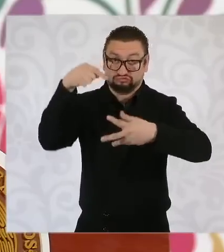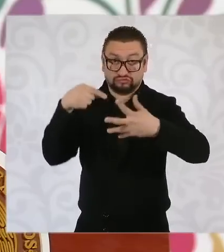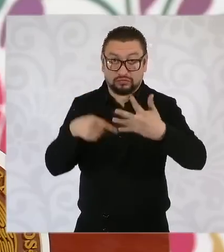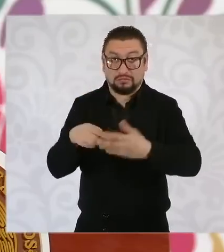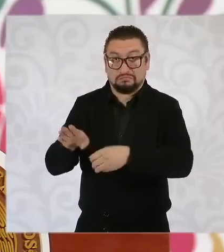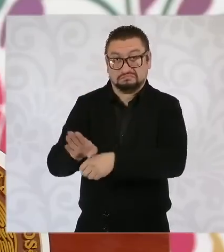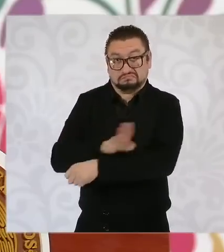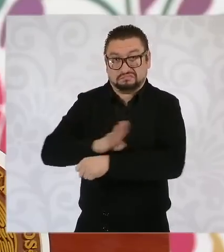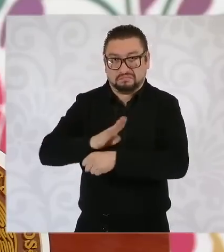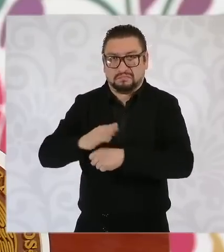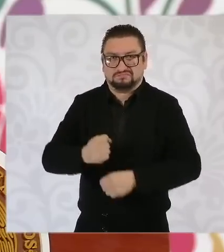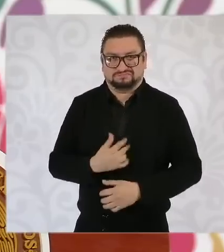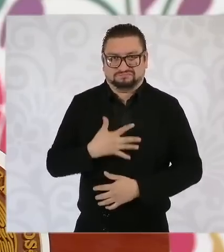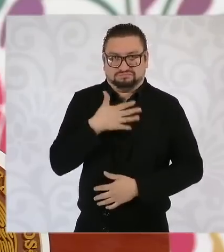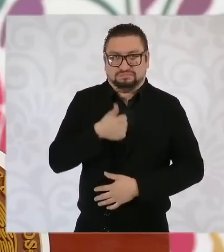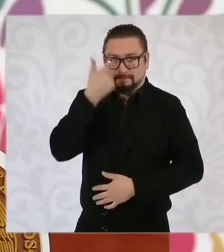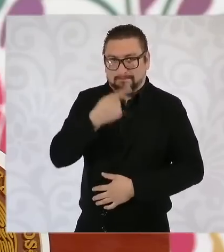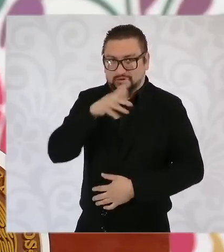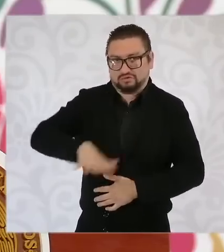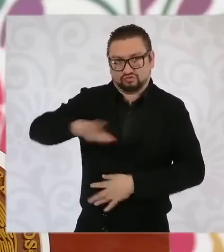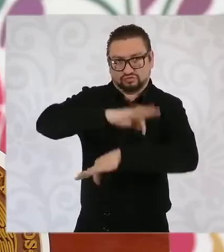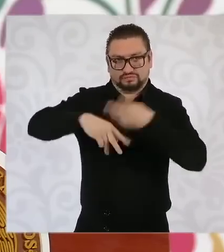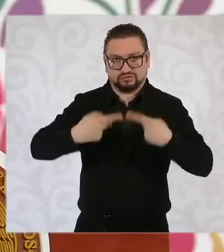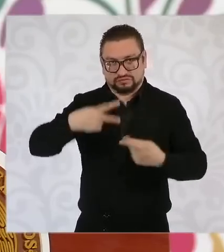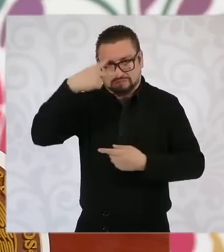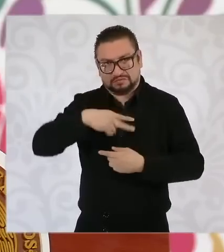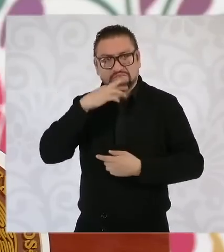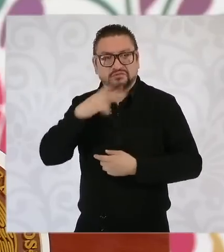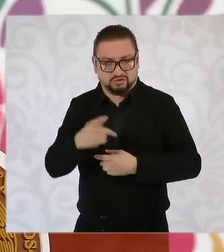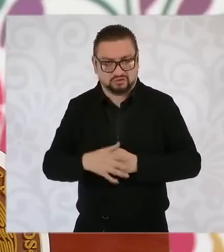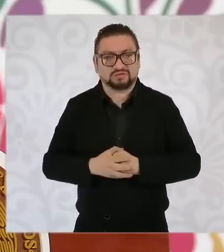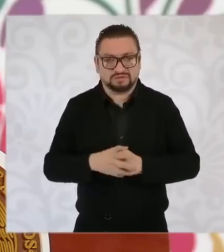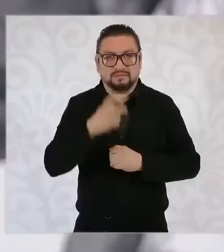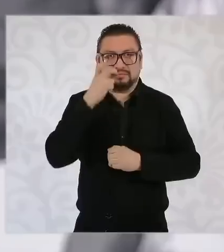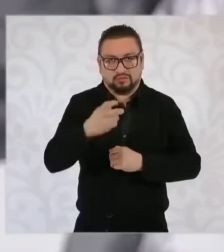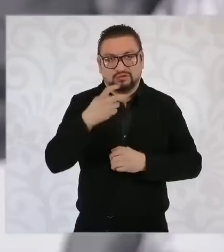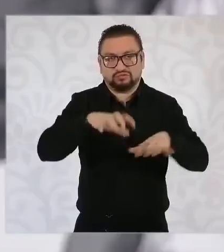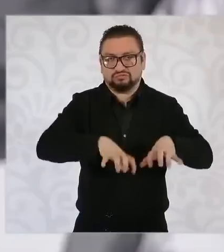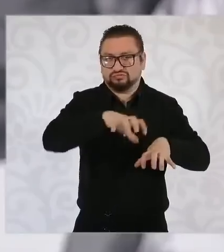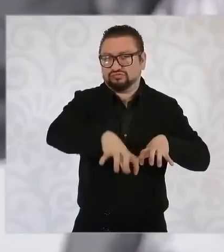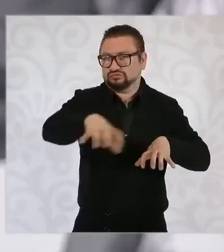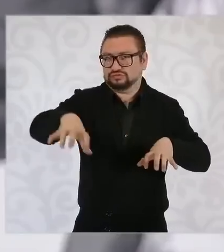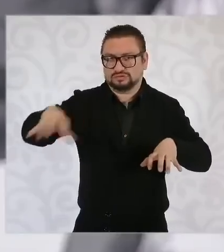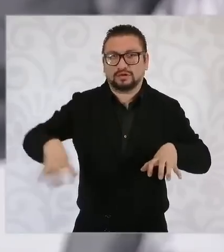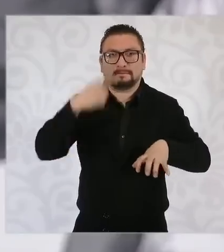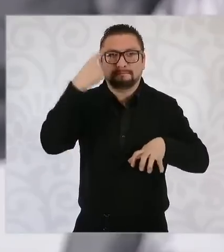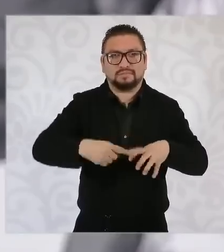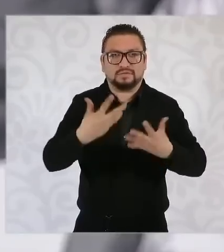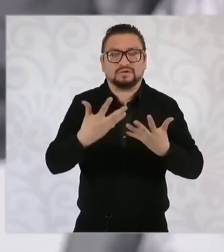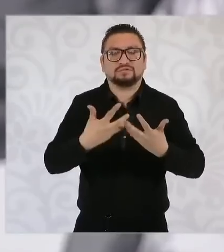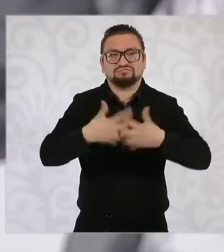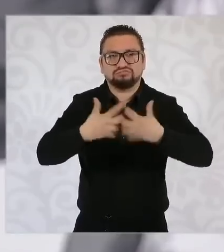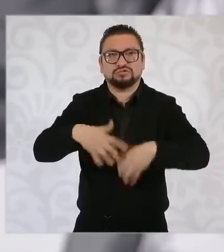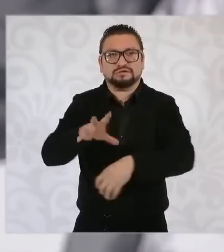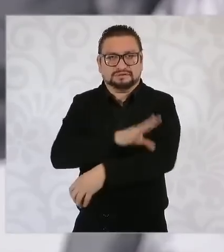población se establece la estrategia el programa sectorial de energía se retoma la conformación